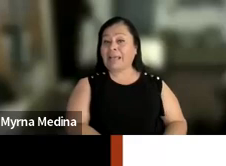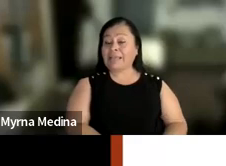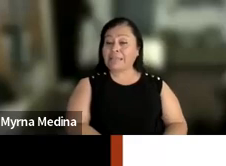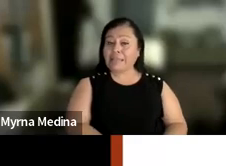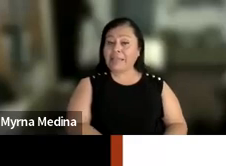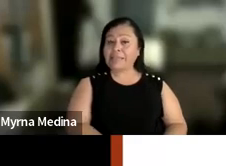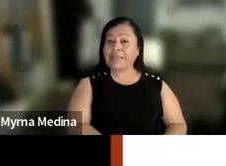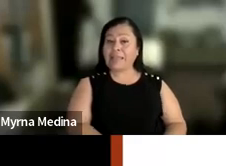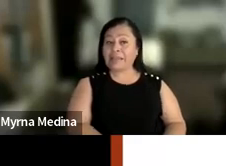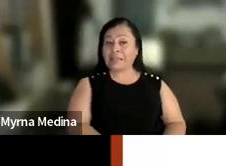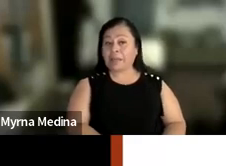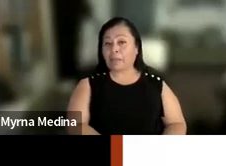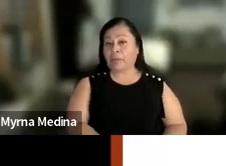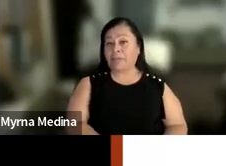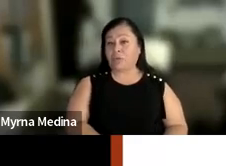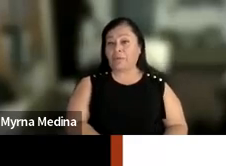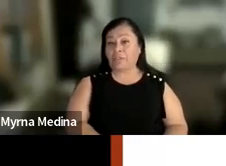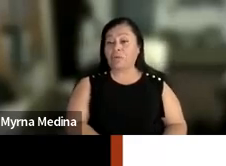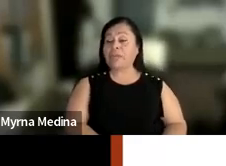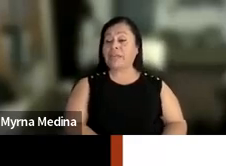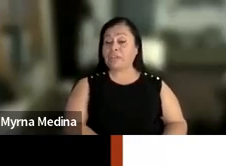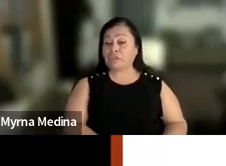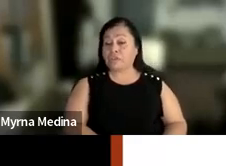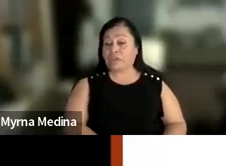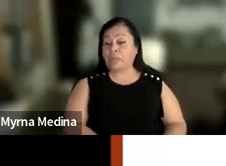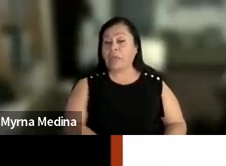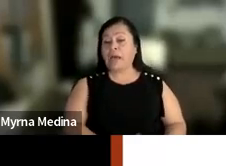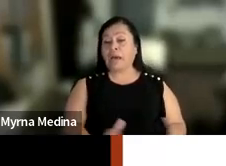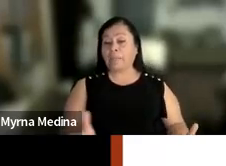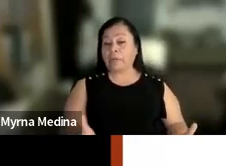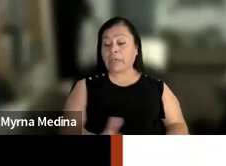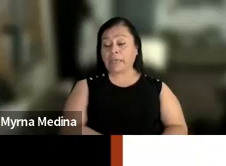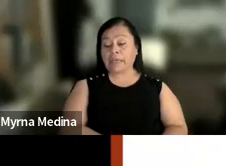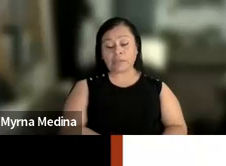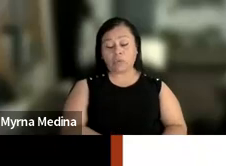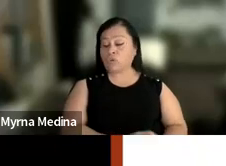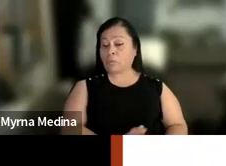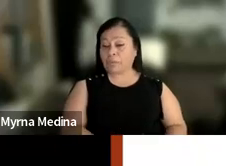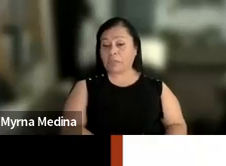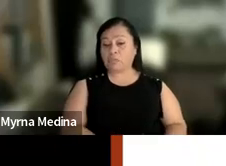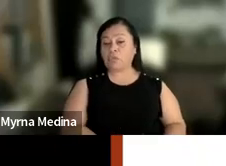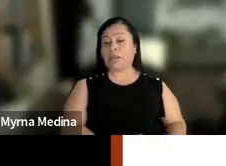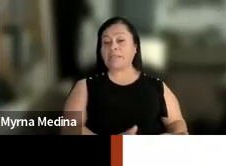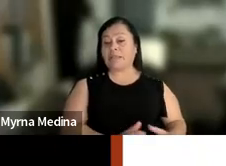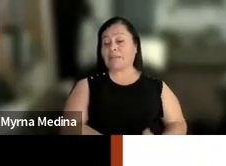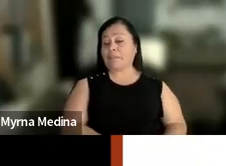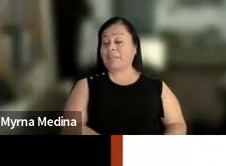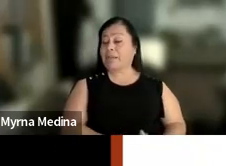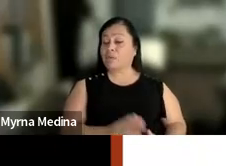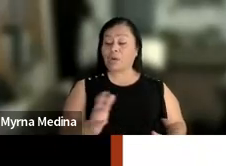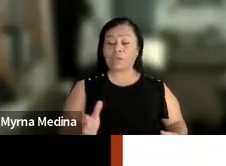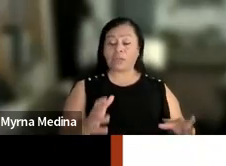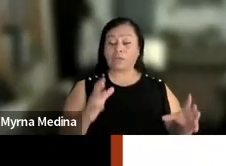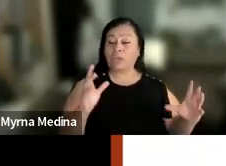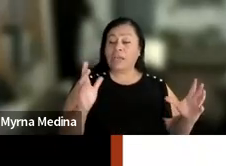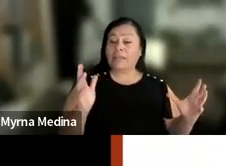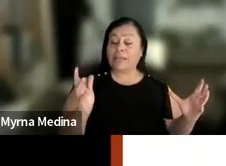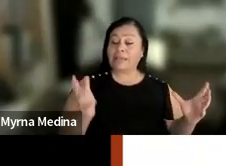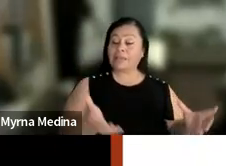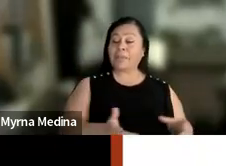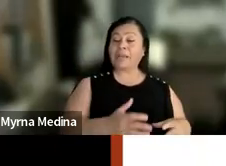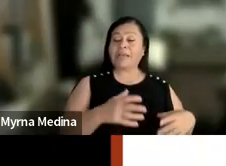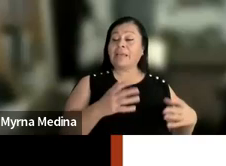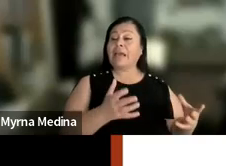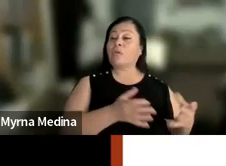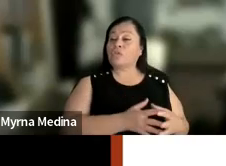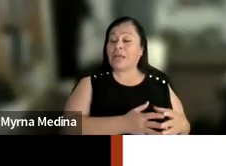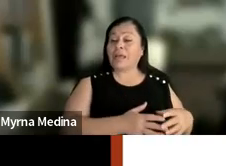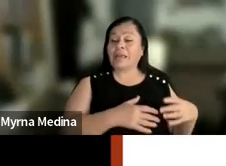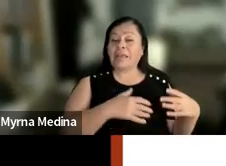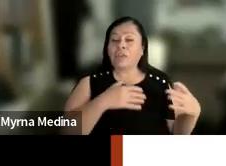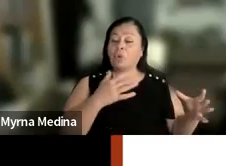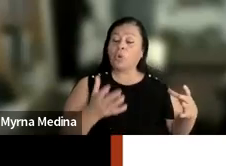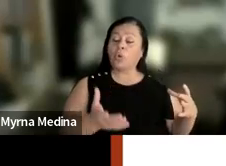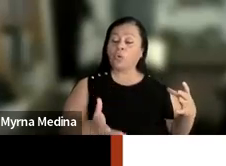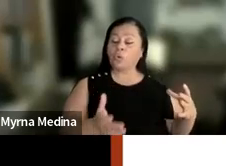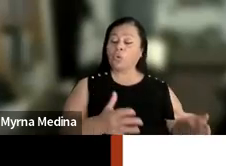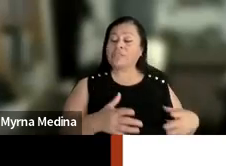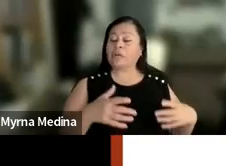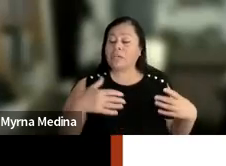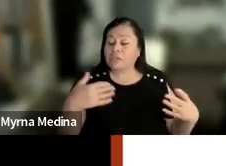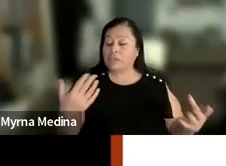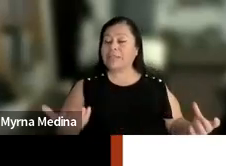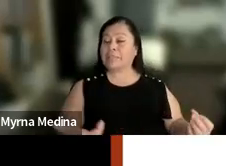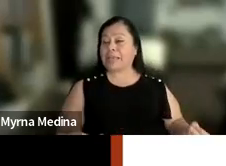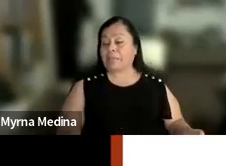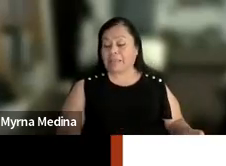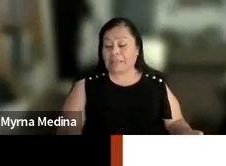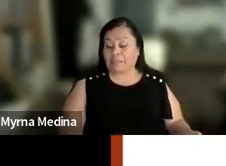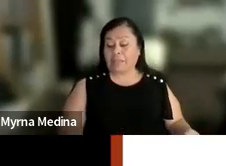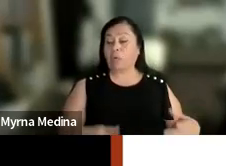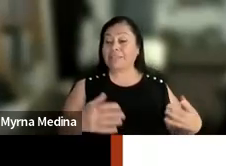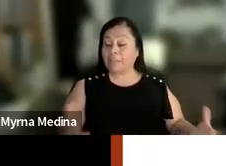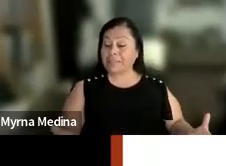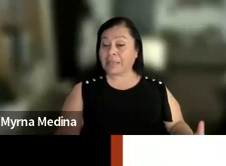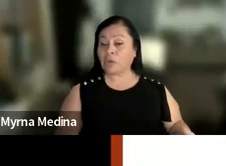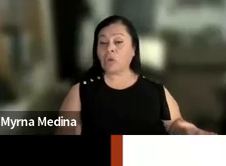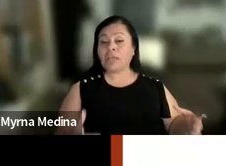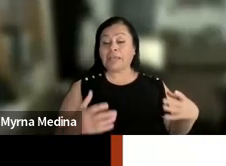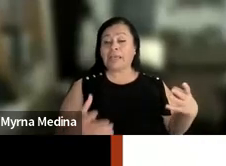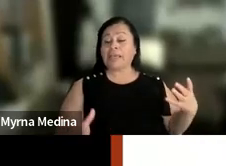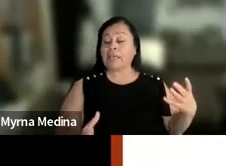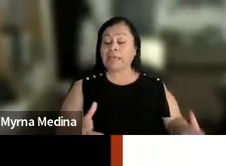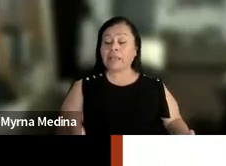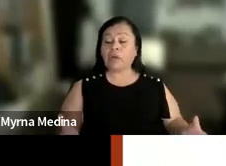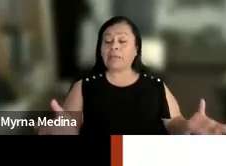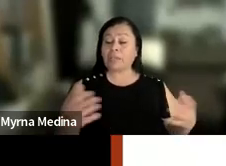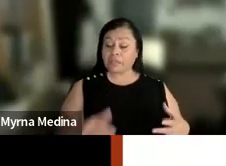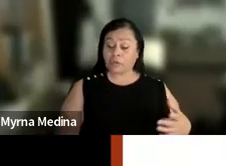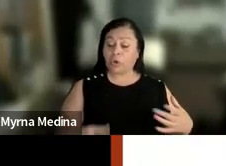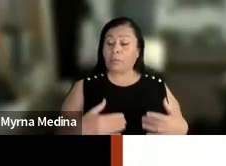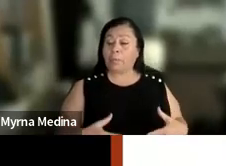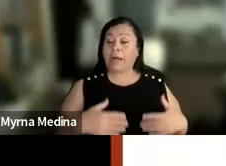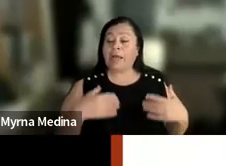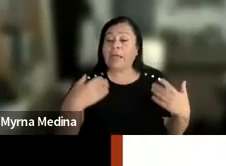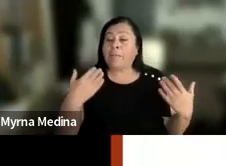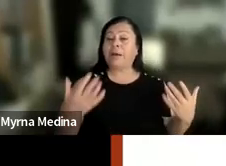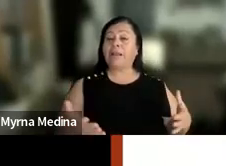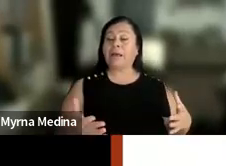Bueno, ahora vamos a entrar ya de lleno en a lo que es este segundo webinar esta segunda presentación que se llama las señales de alerta para problemas con la visión en Asher, centro que son los comportamientos visuales que levantan banderas rojas o que nos hacen ver que algo está no desarrollándose típicamente ¿verdad?